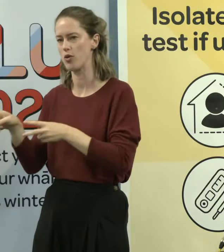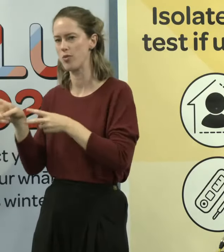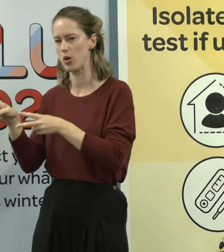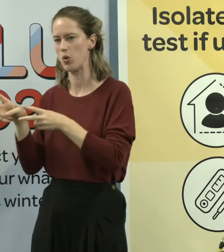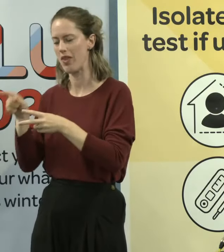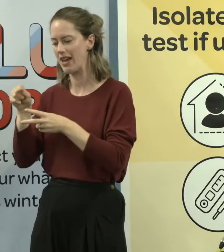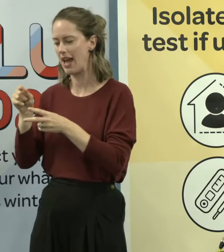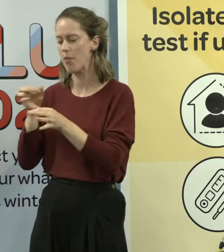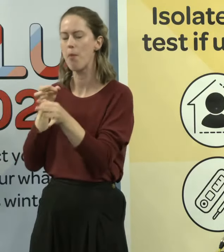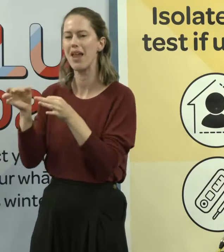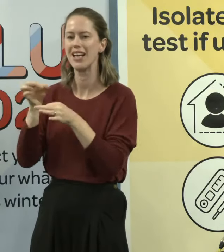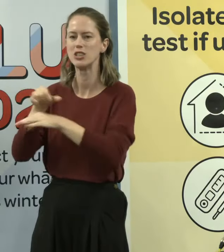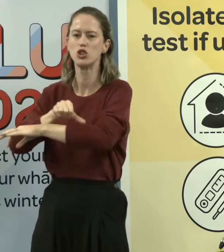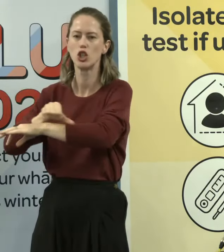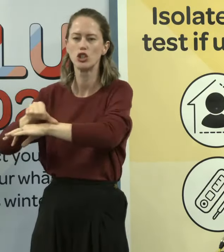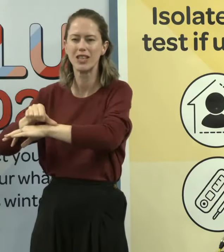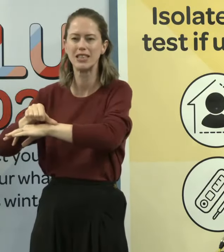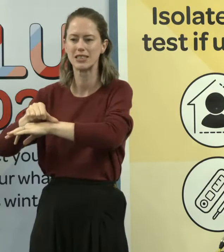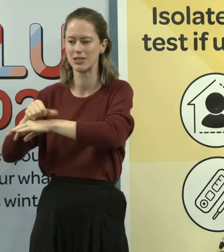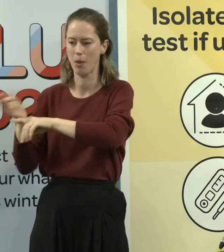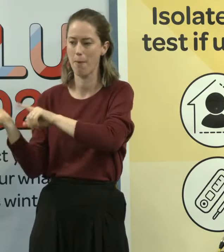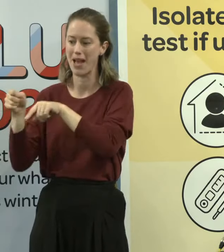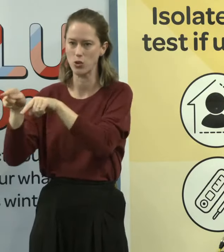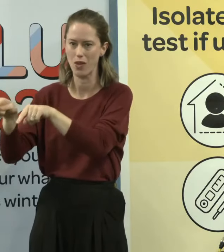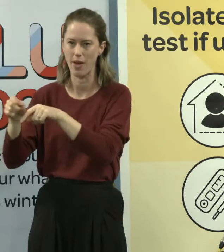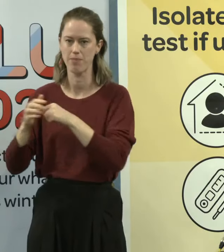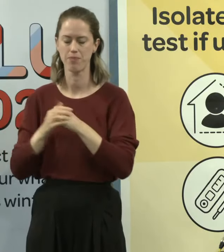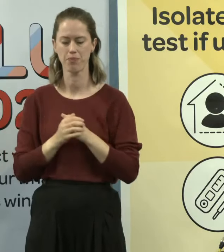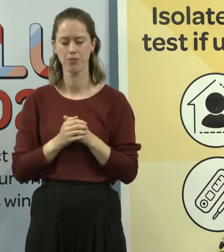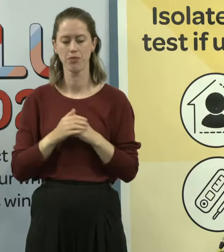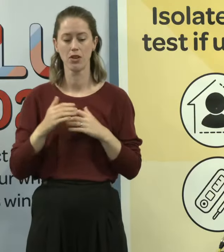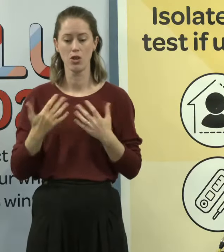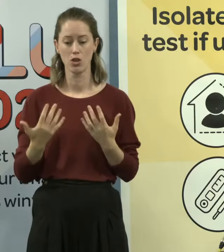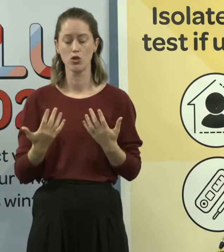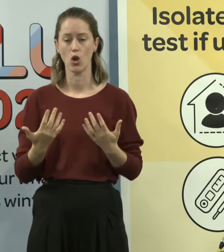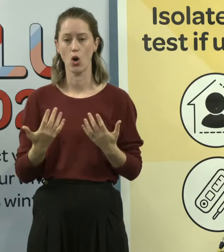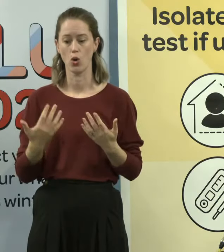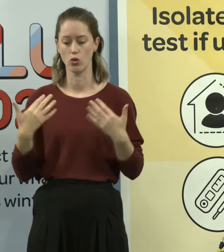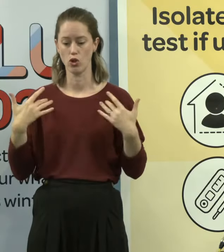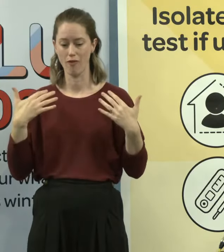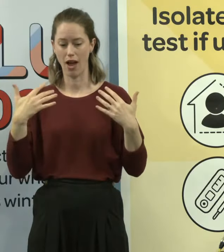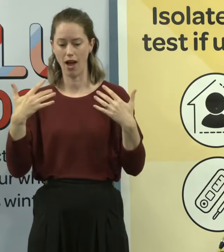whakahaere tangata ranei me nga ahuatanga tawhito, ka taea e